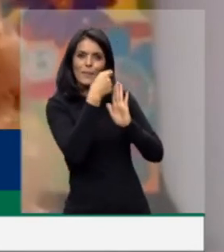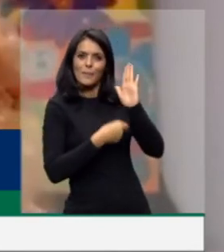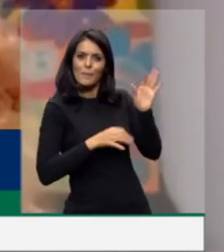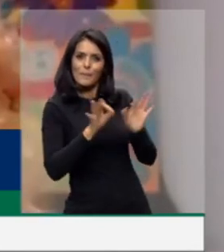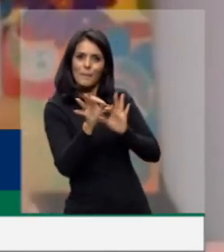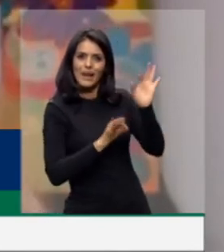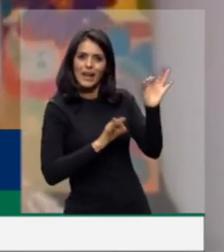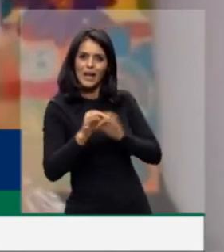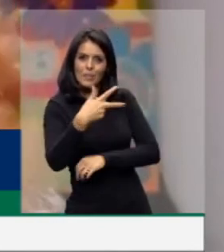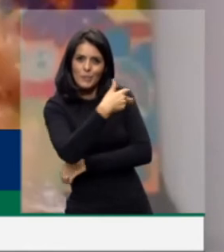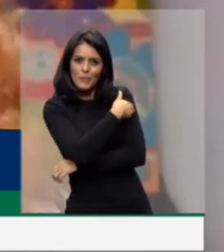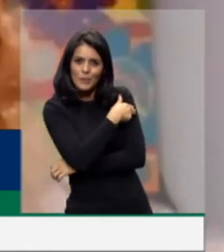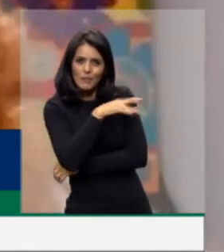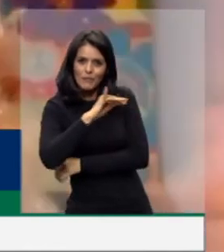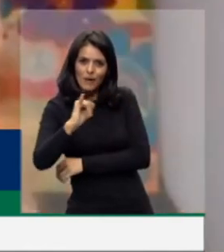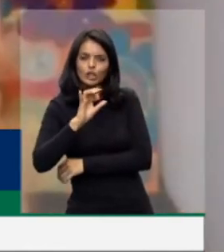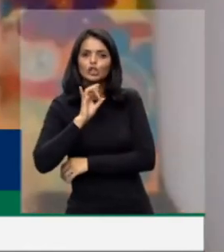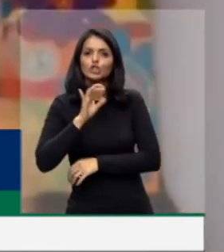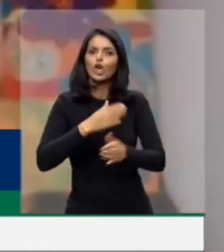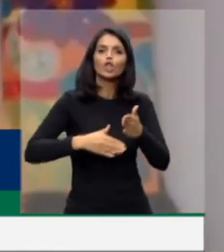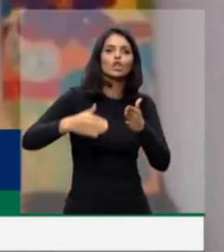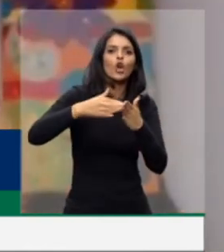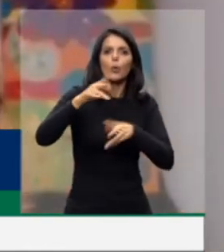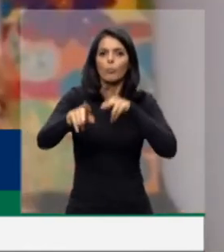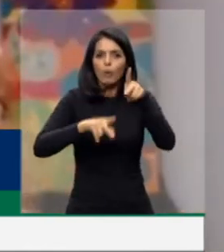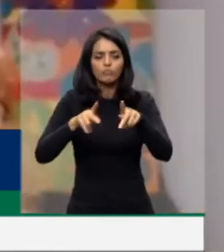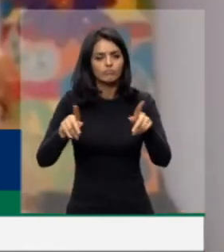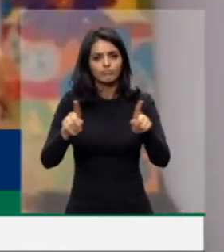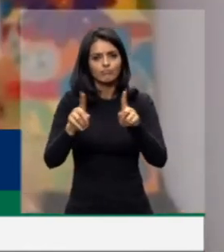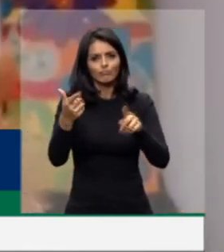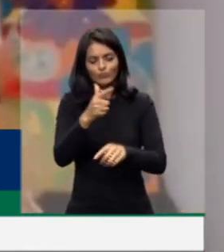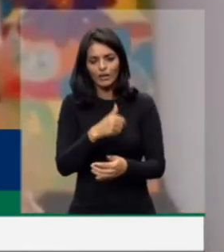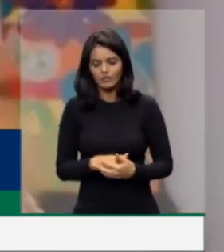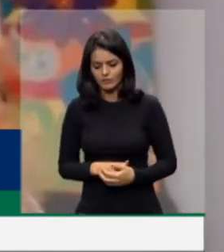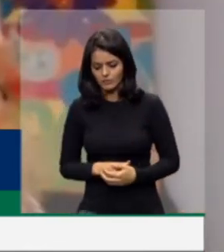GARANTIMOS UMA META DE VACINAR 212 MILHÕES DE BRASILEIROS, O QUE NÃO ESTÁ ESCRITO NO PLANO NACIONAL DE IMUNIZAÇÃ